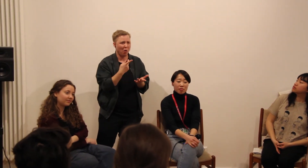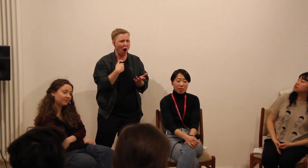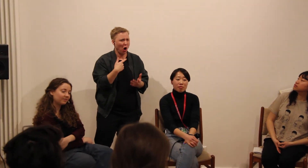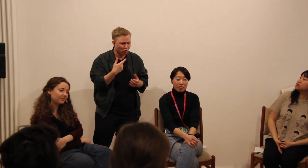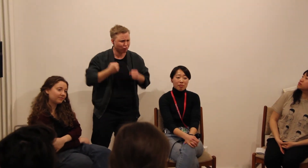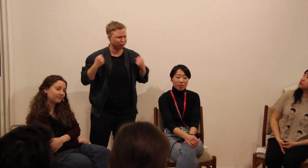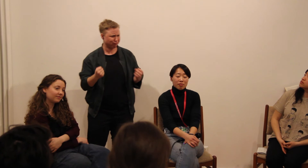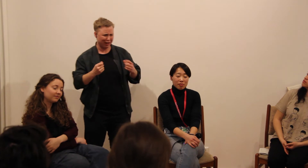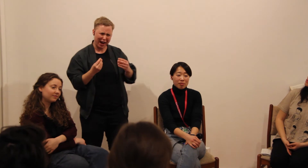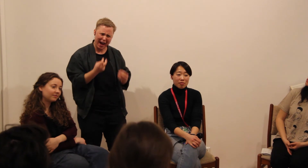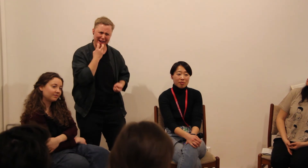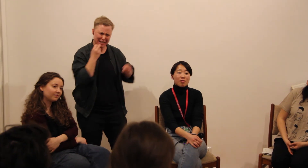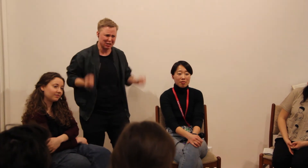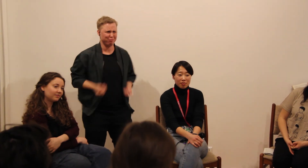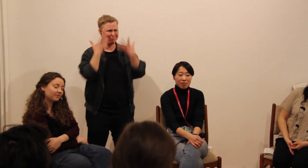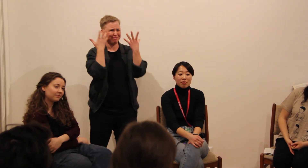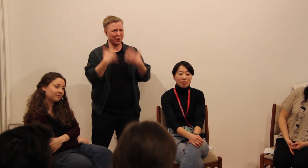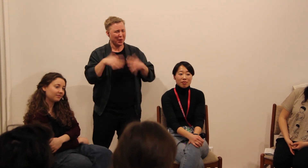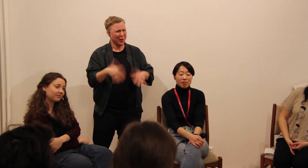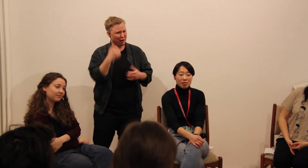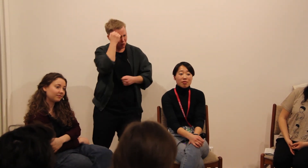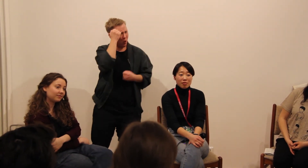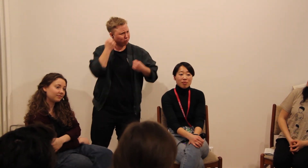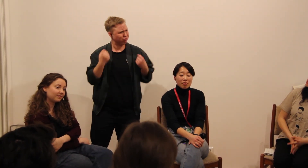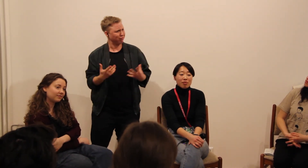Aber auch ihr Humor und ihre positive Einstellung zum Leben.